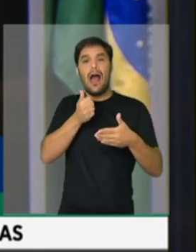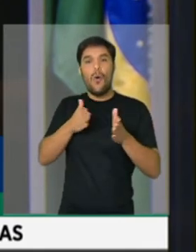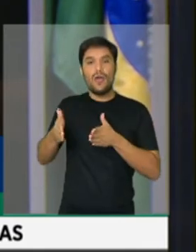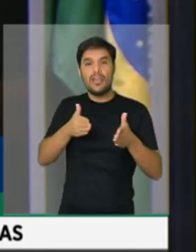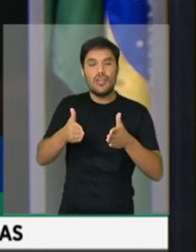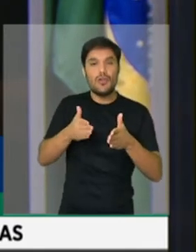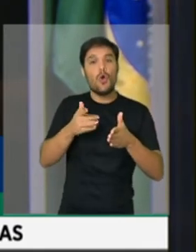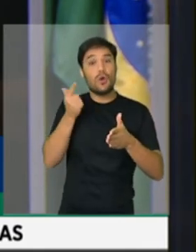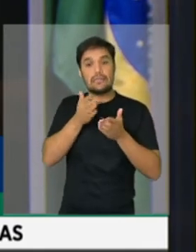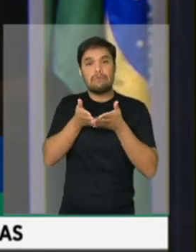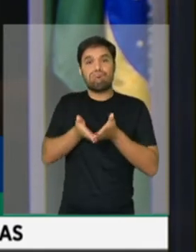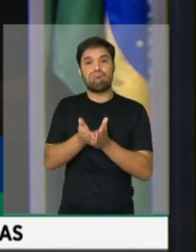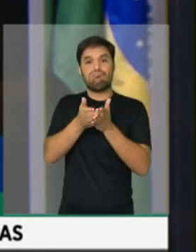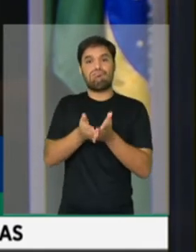GERAÇÃO NA REGIÃO DA AMAZÔNIA LEGAL JULGAMOS